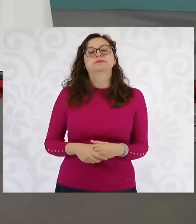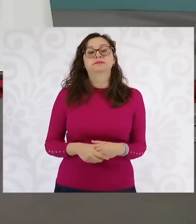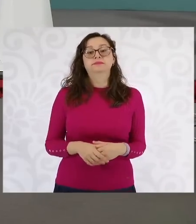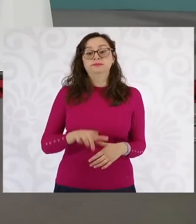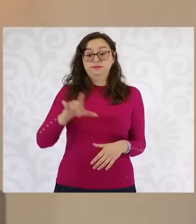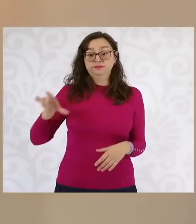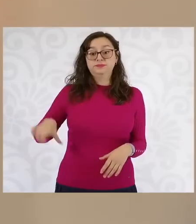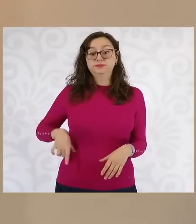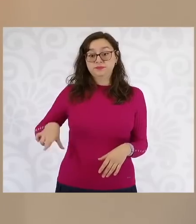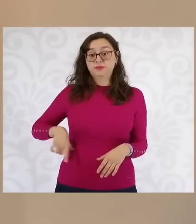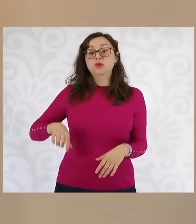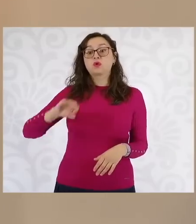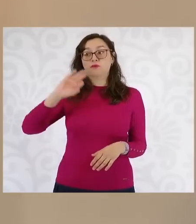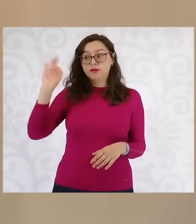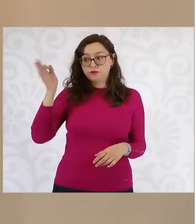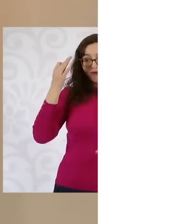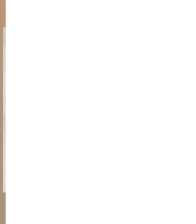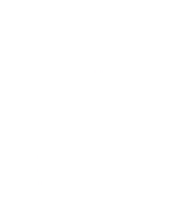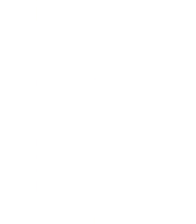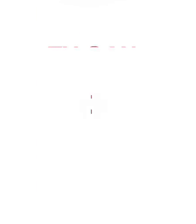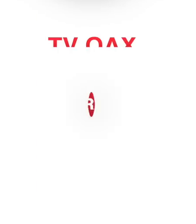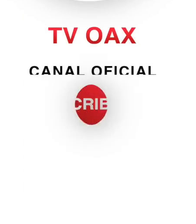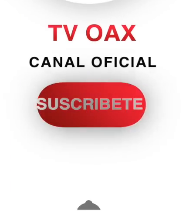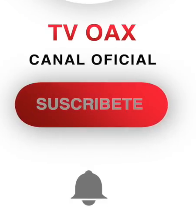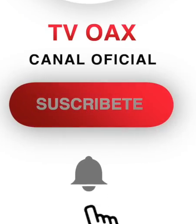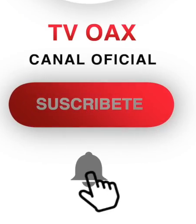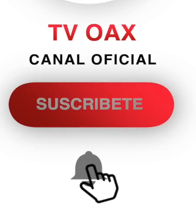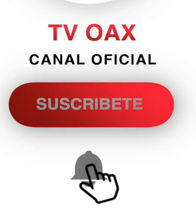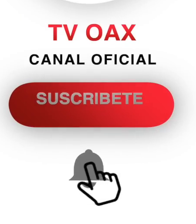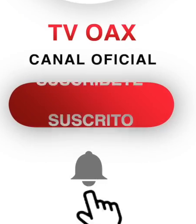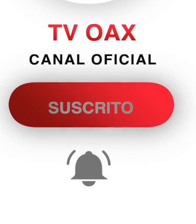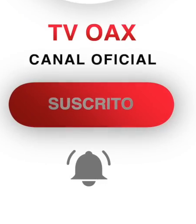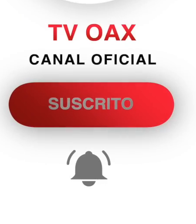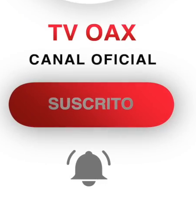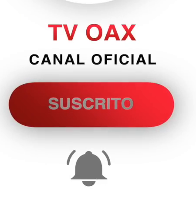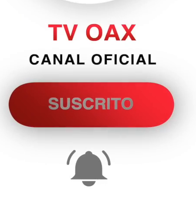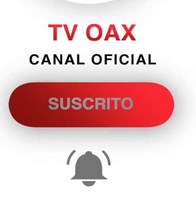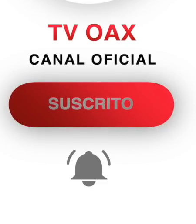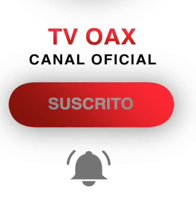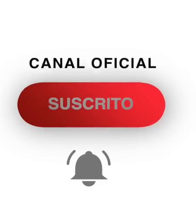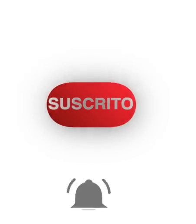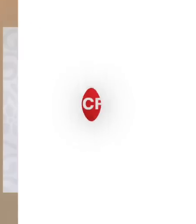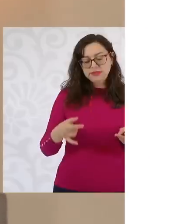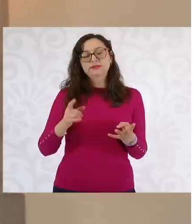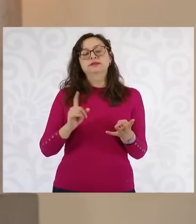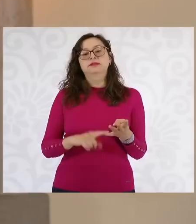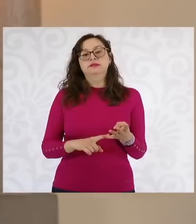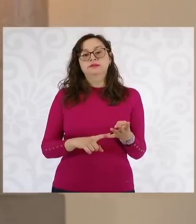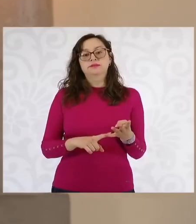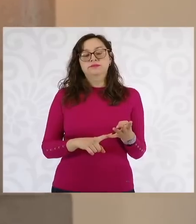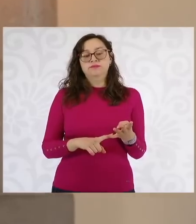Federal de gobiernos estatales son parte de la reserva del Infonavit y también de gobiernos